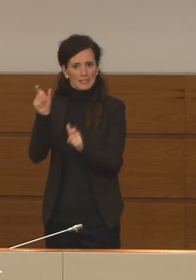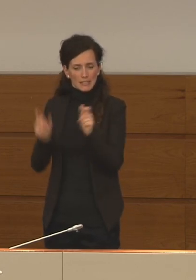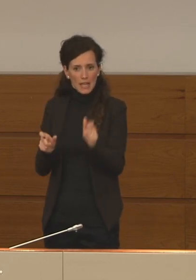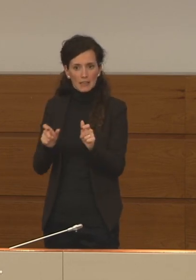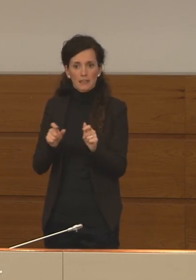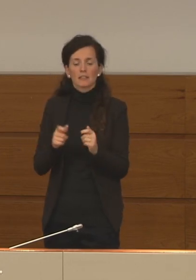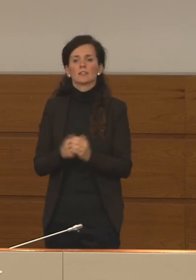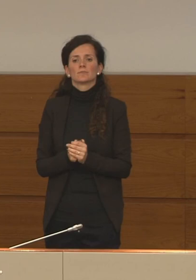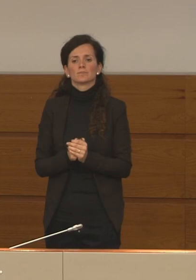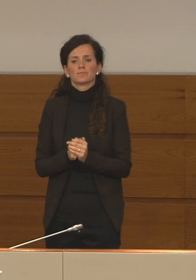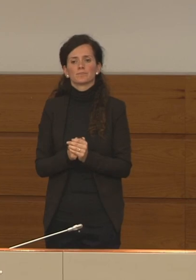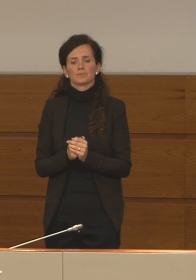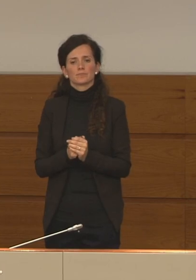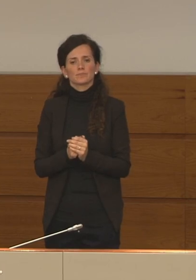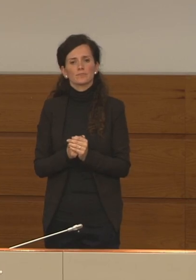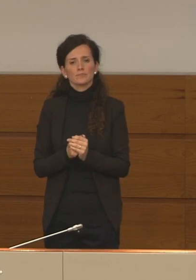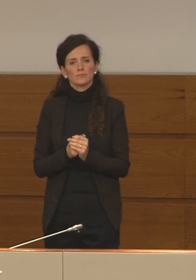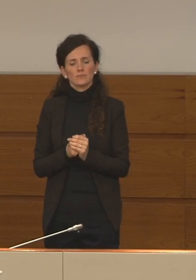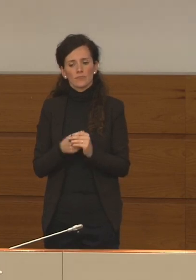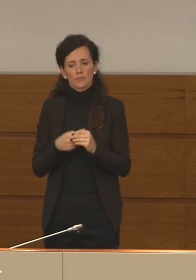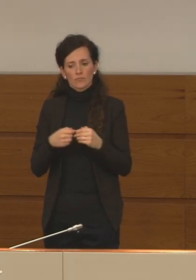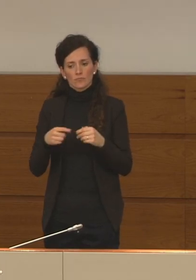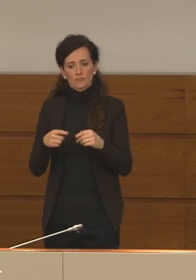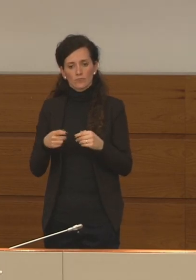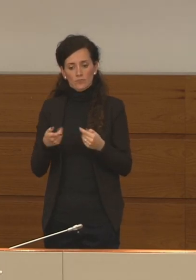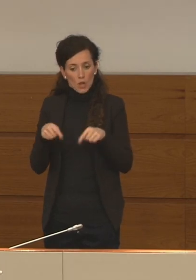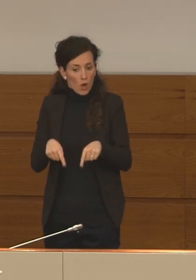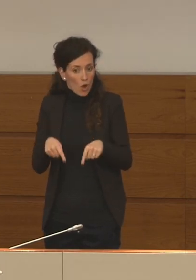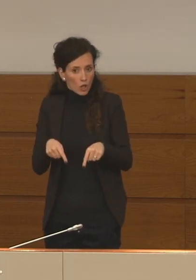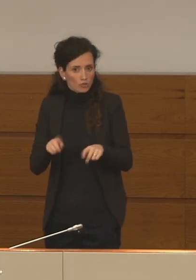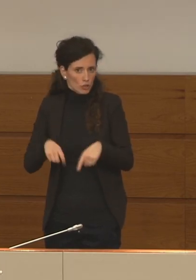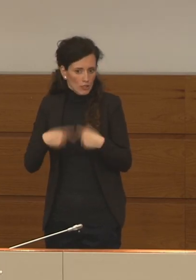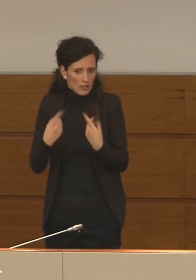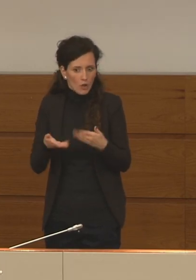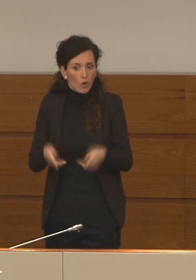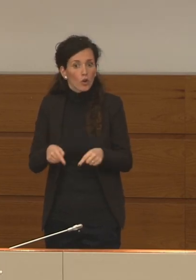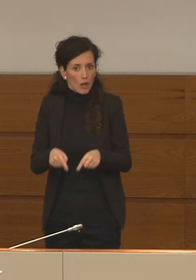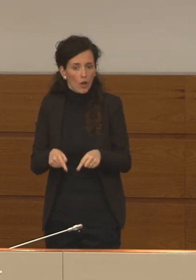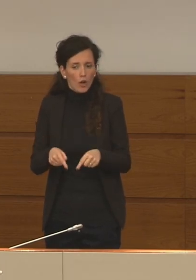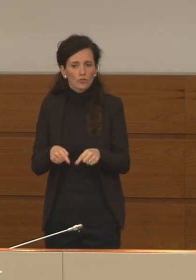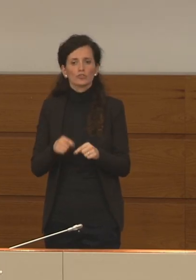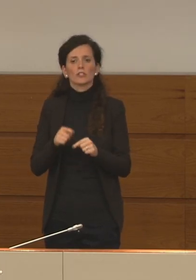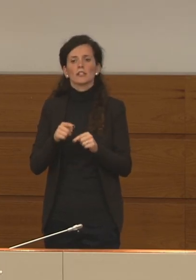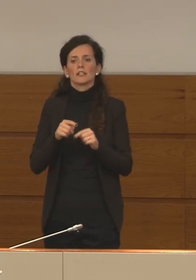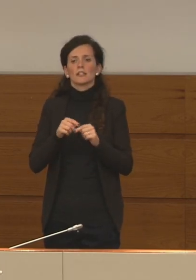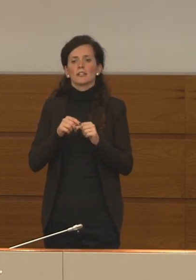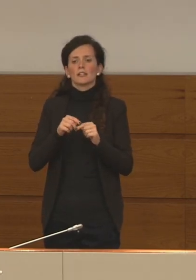Ancora oggi il nostro sistema sanitario nazionale nella sua